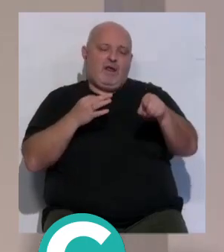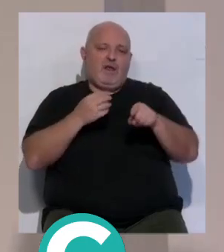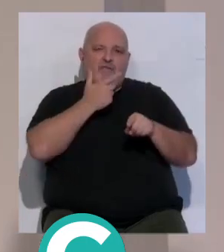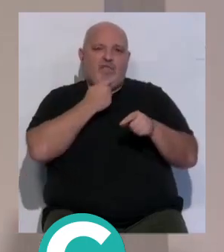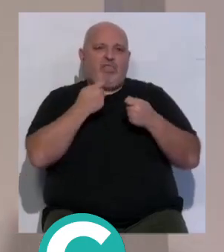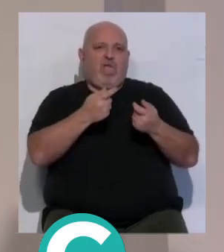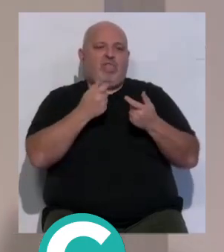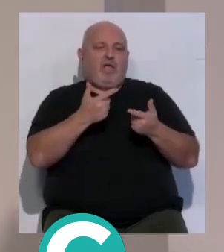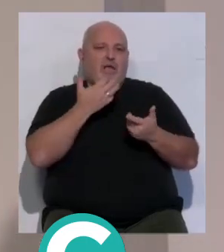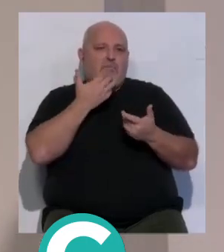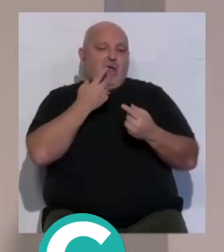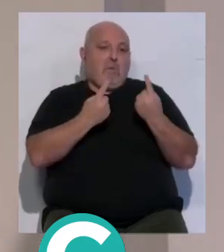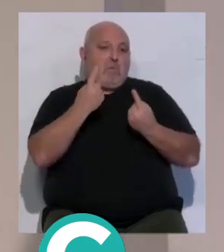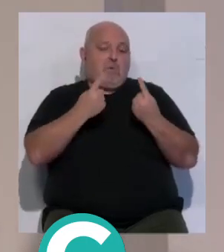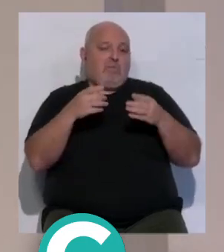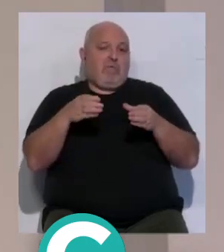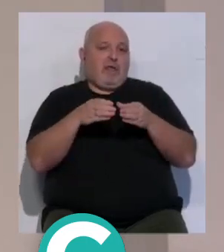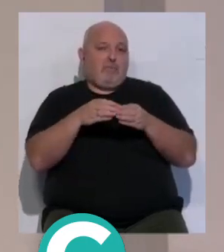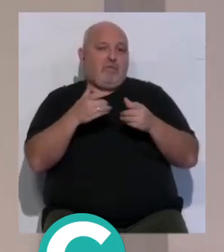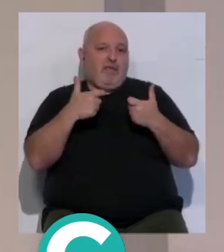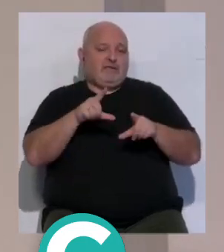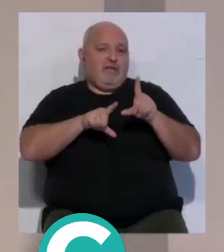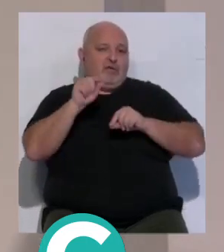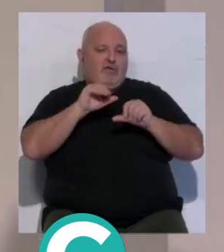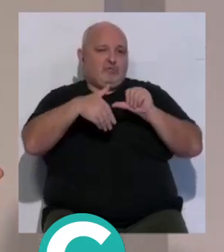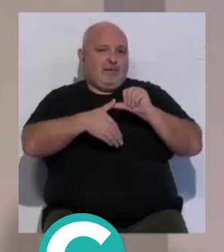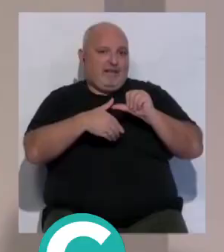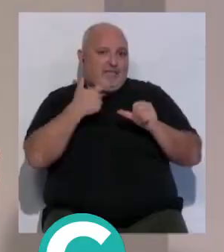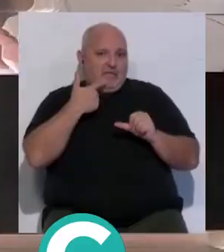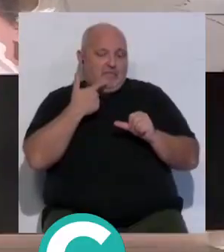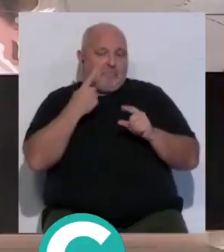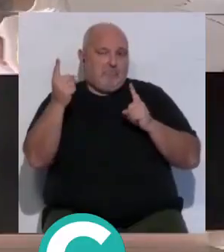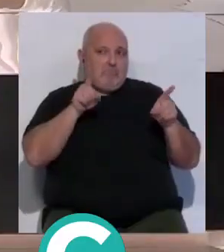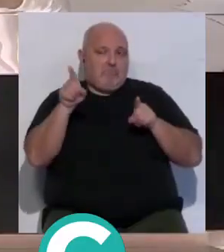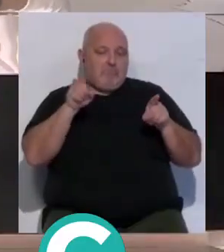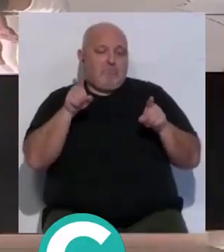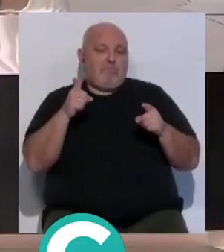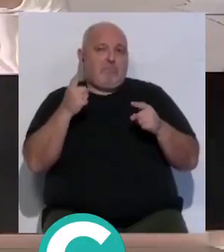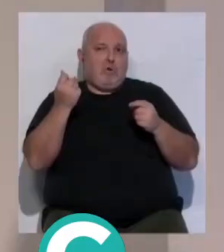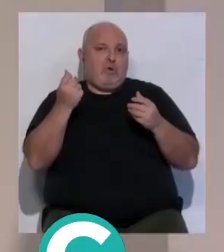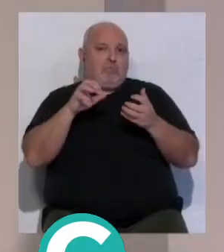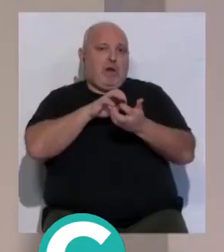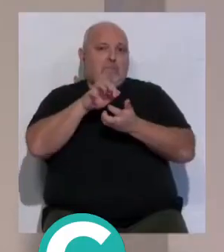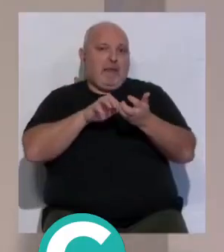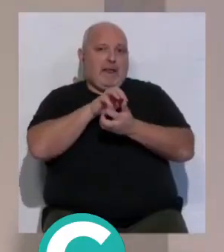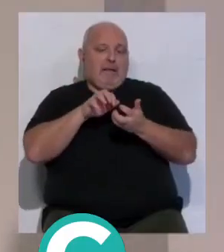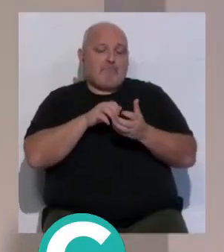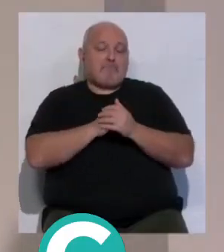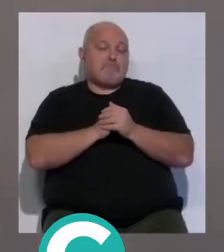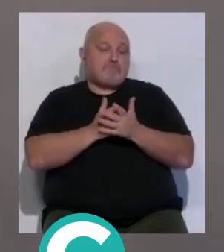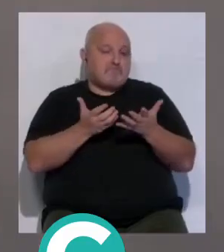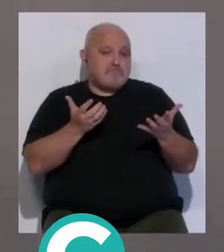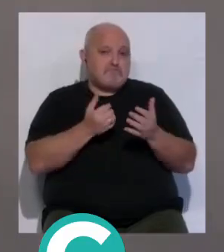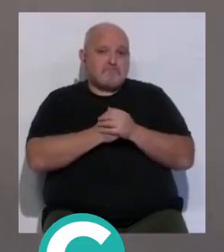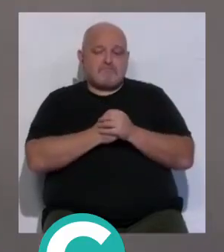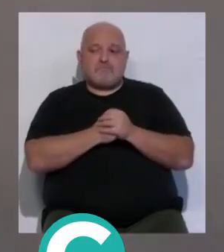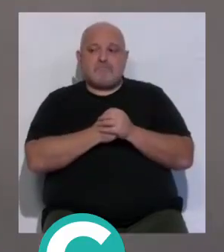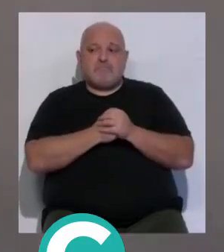que tienen por ejemplo algunas de las potencias en Sudamérica ahí Ya entraron otra serie de puede ser